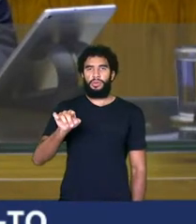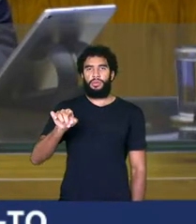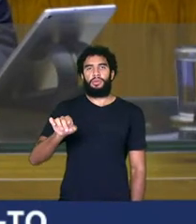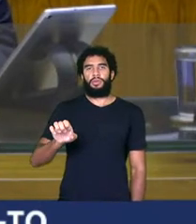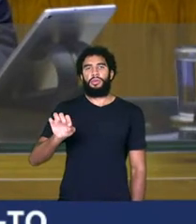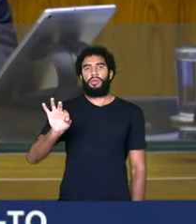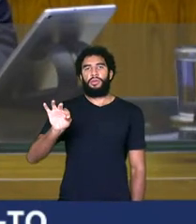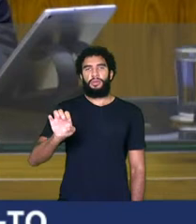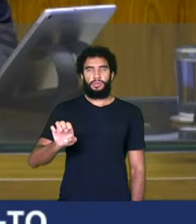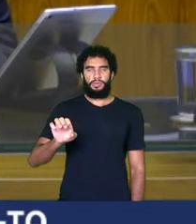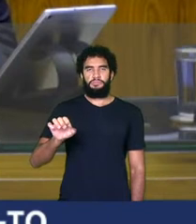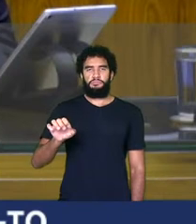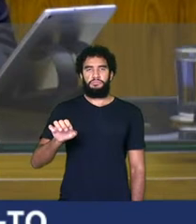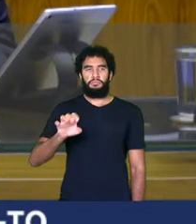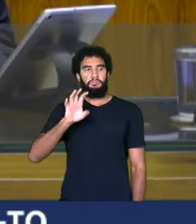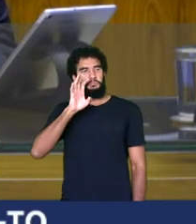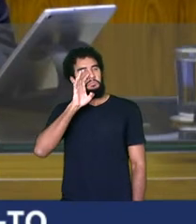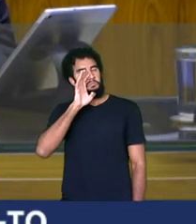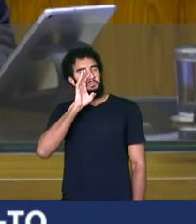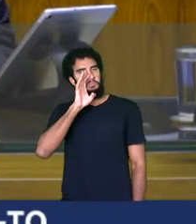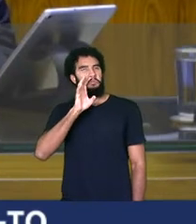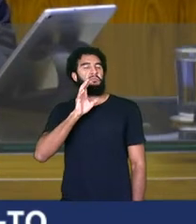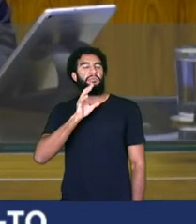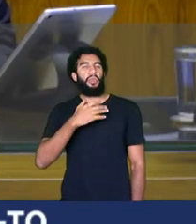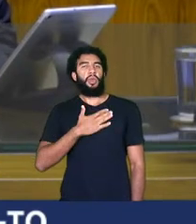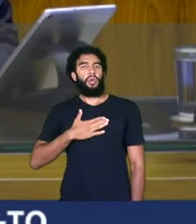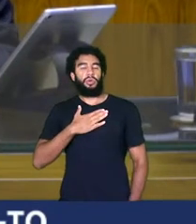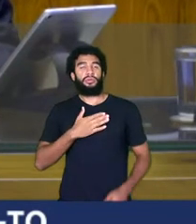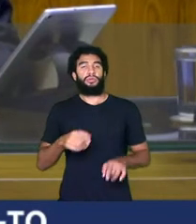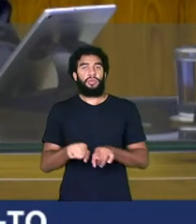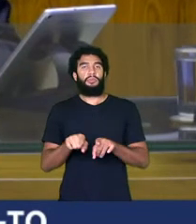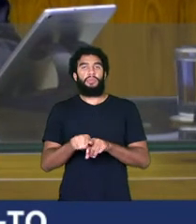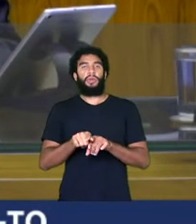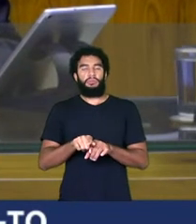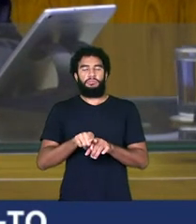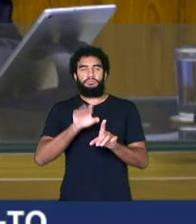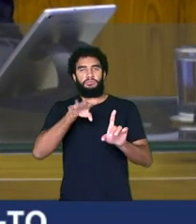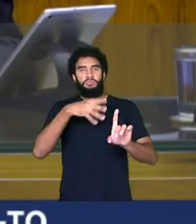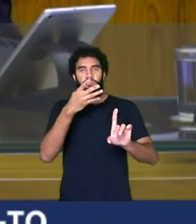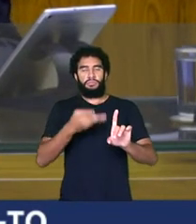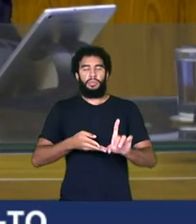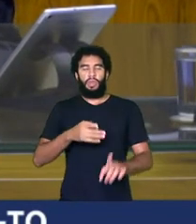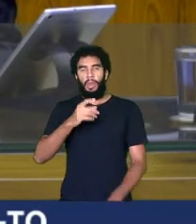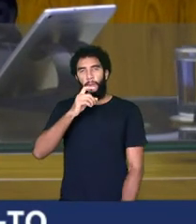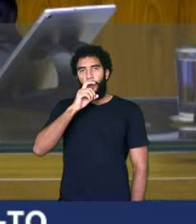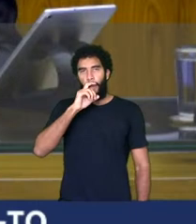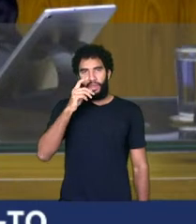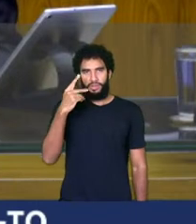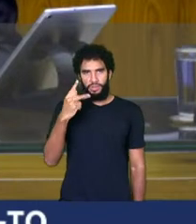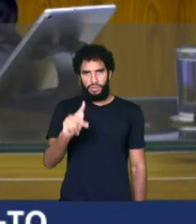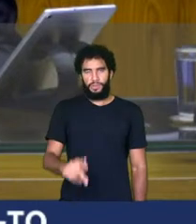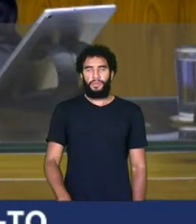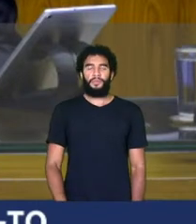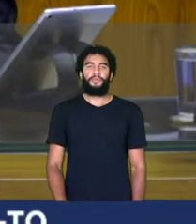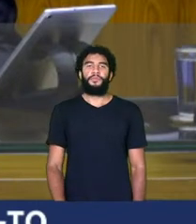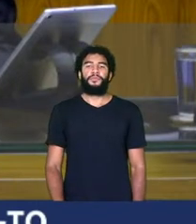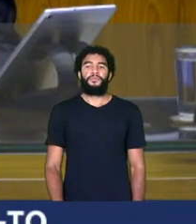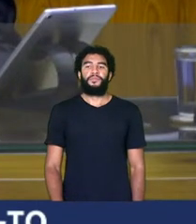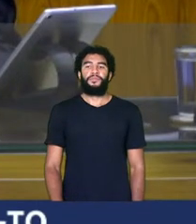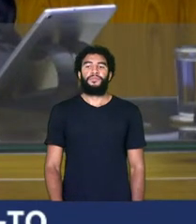O, PROFESSOR DONIZETE DA UNB QUE É SEU ADMIRADOR E AMIGO DO SEU PAI. COM MUITO PRAZER,